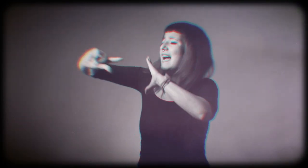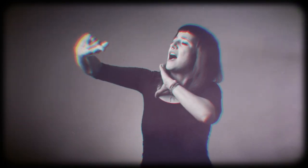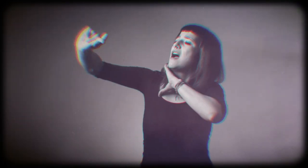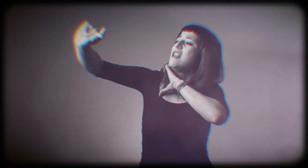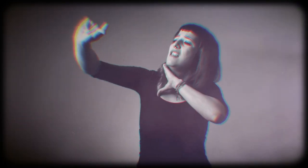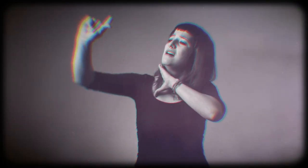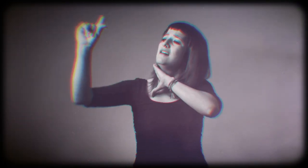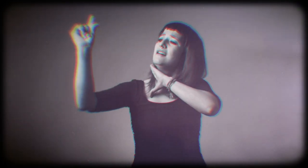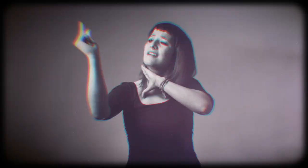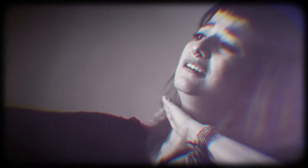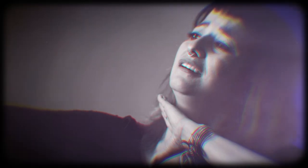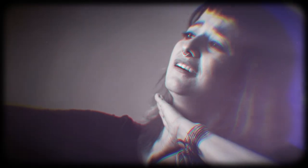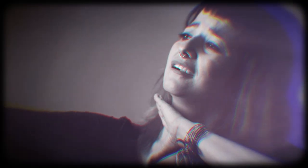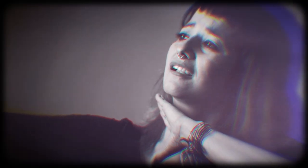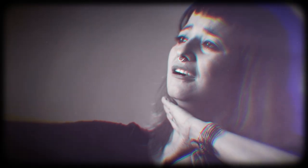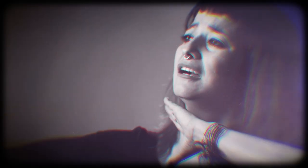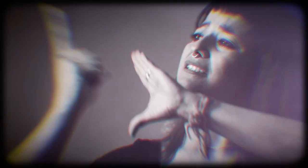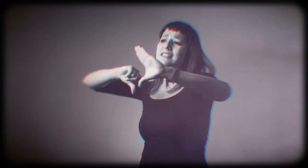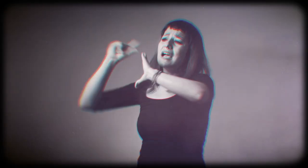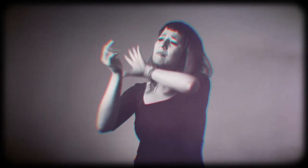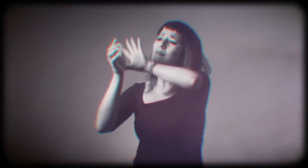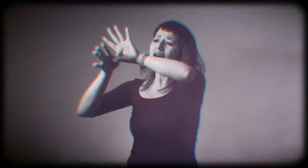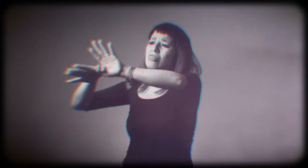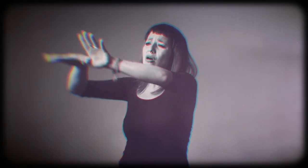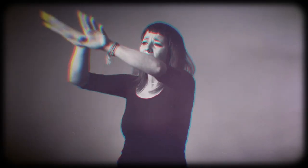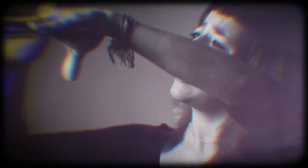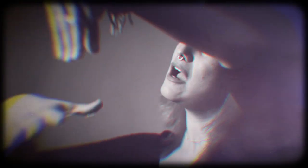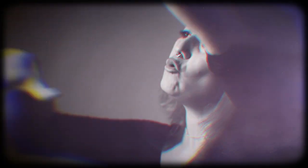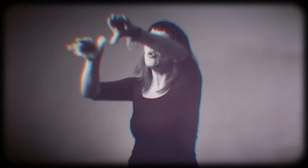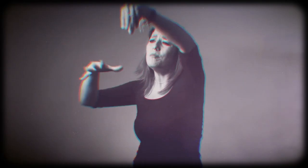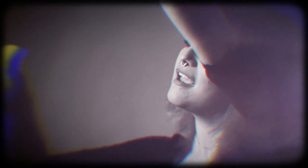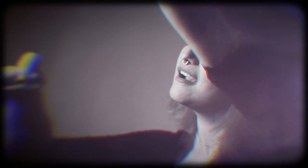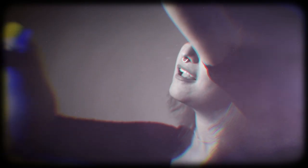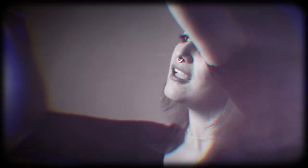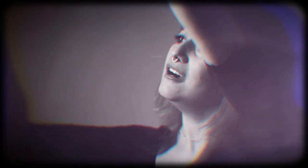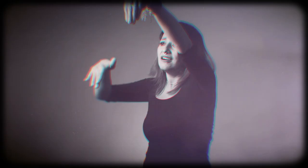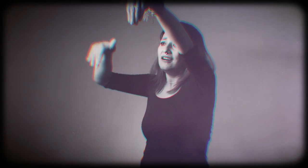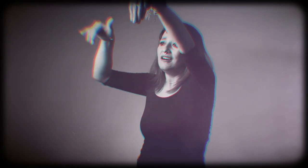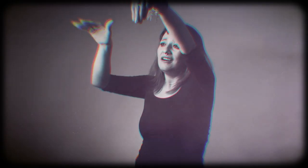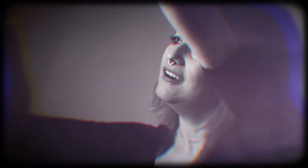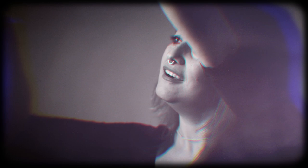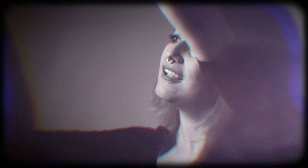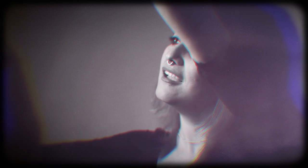Sal, sal volando hacia la cumbre